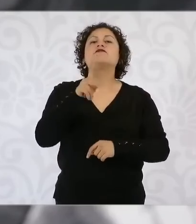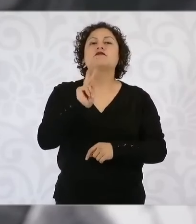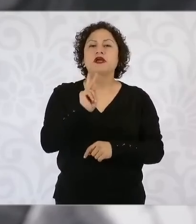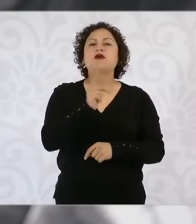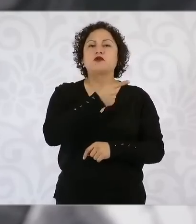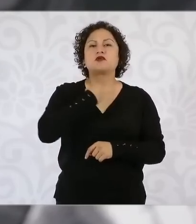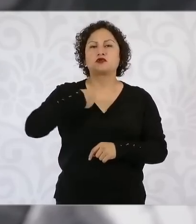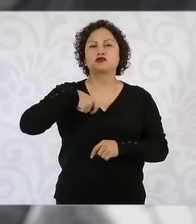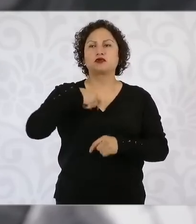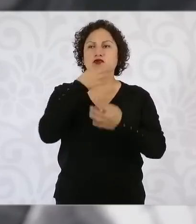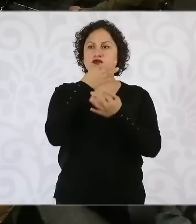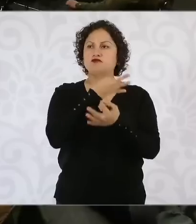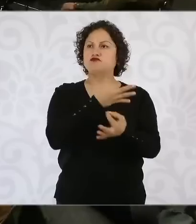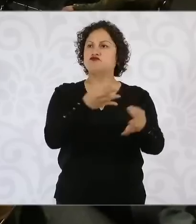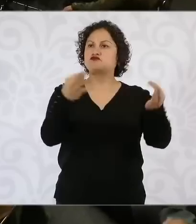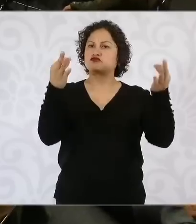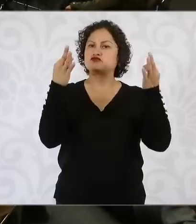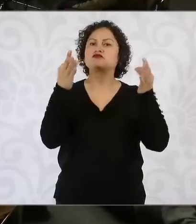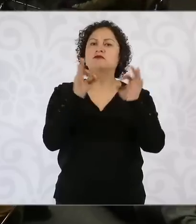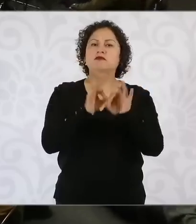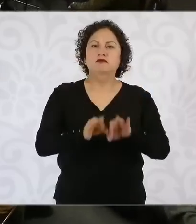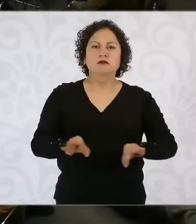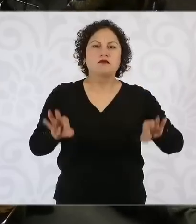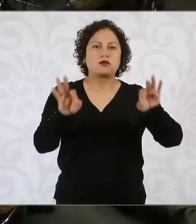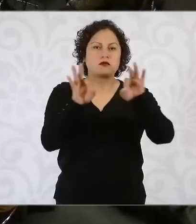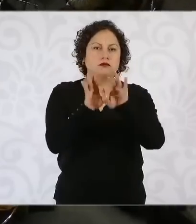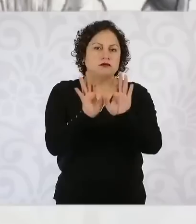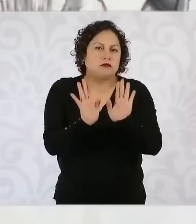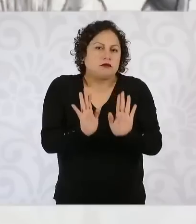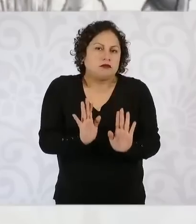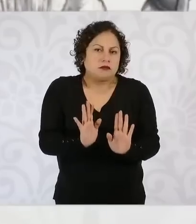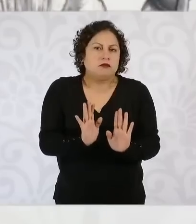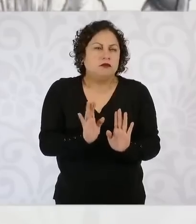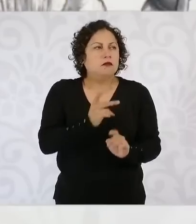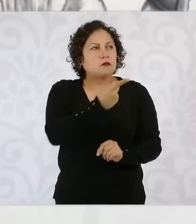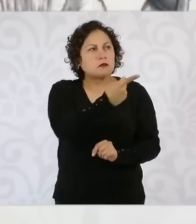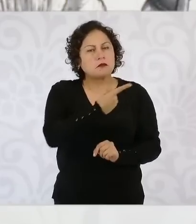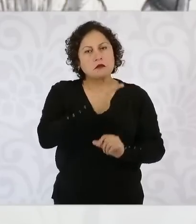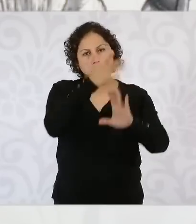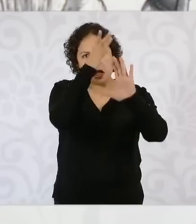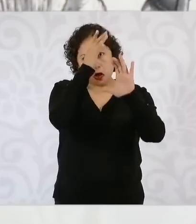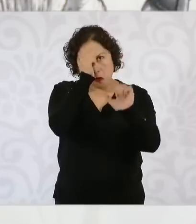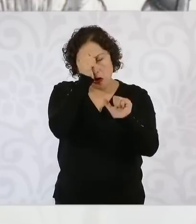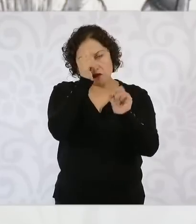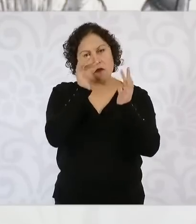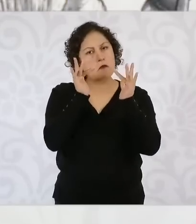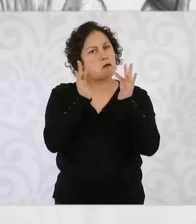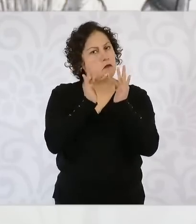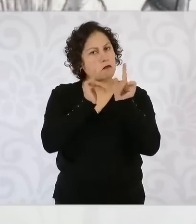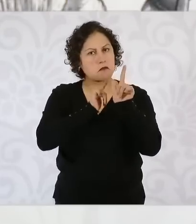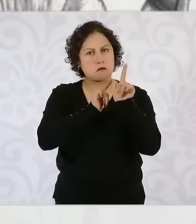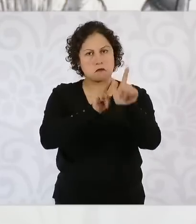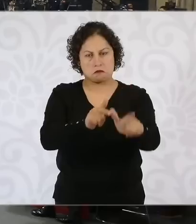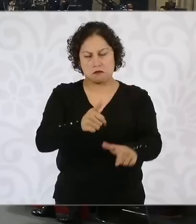importante entonces quedamos en mantenernos en comunicación con Canadá ante el despliegue de